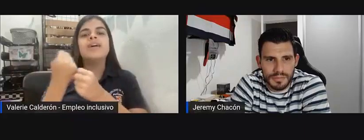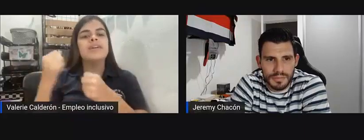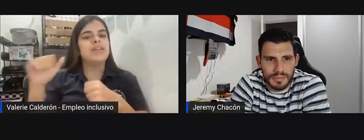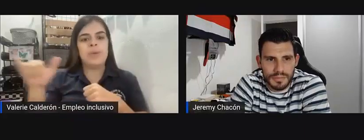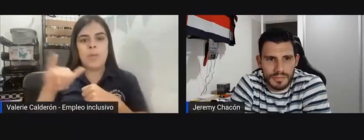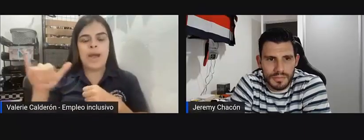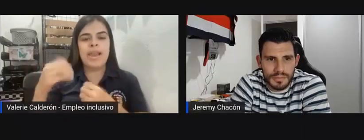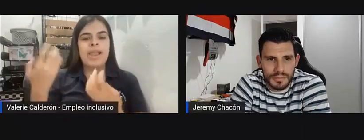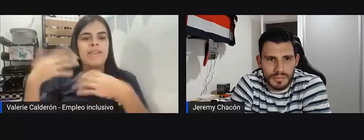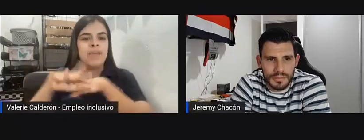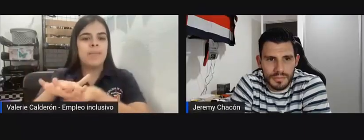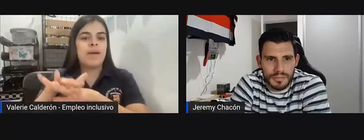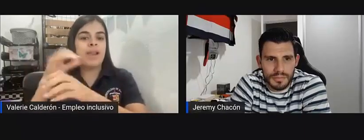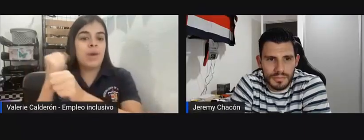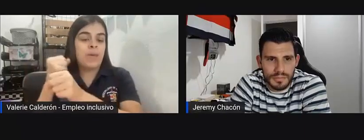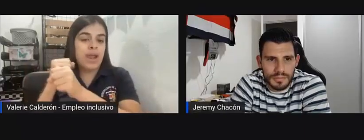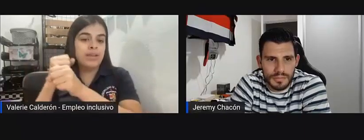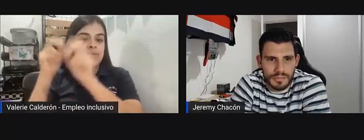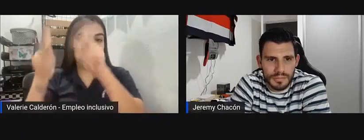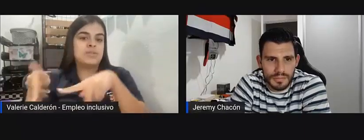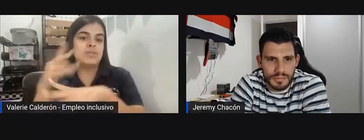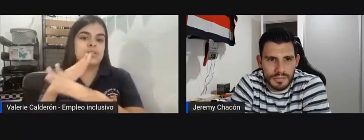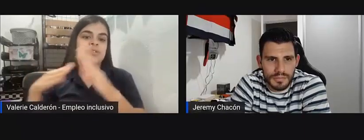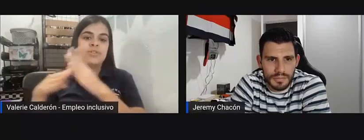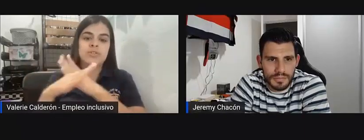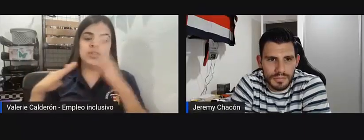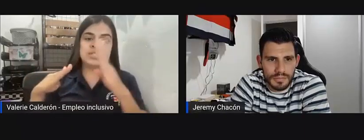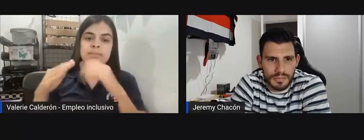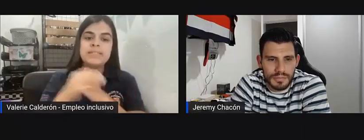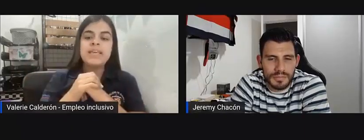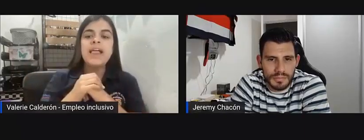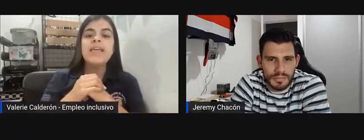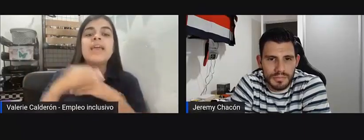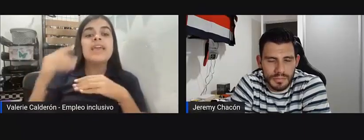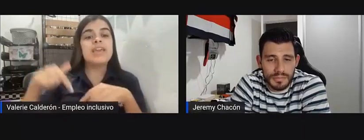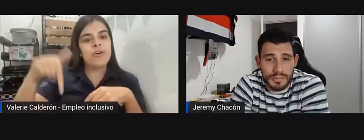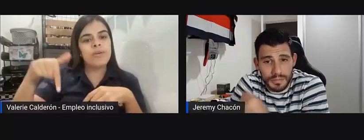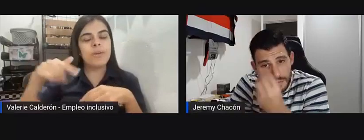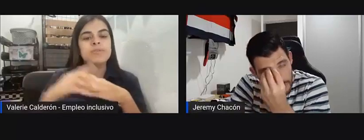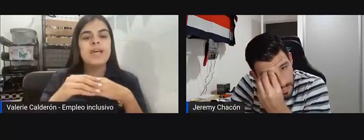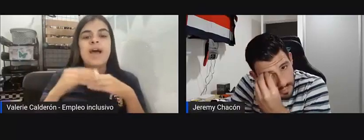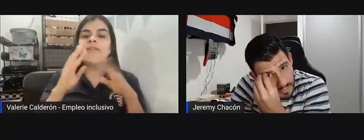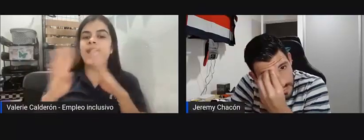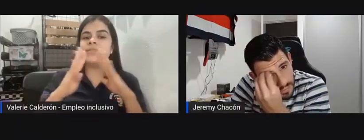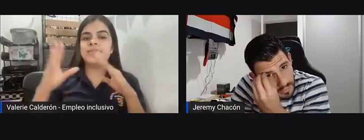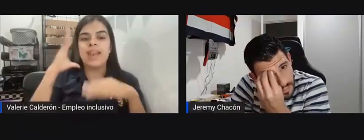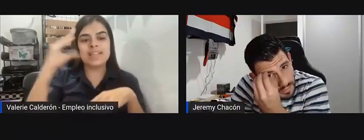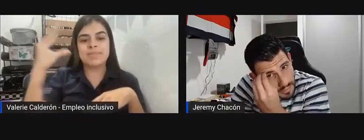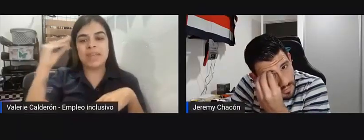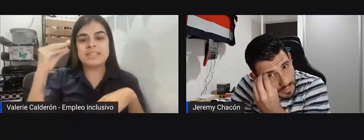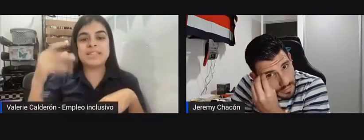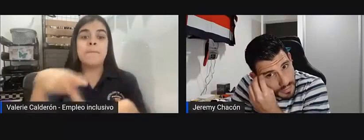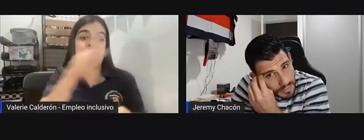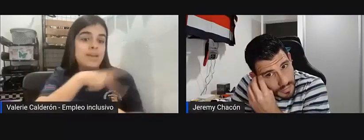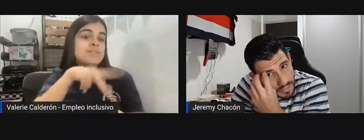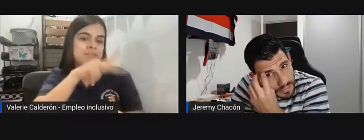igual el tema laboral de personas con discapacidad y hoy vamos a hablar de la experiencia personal